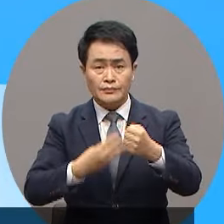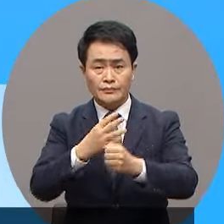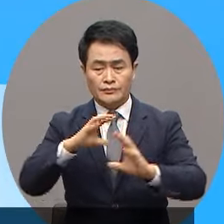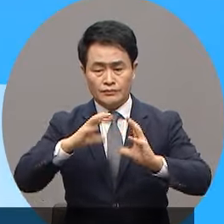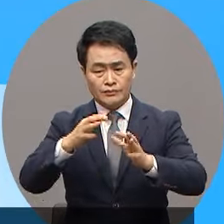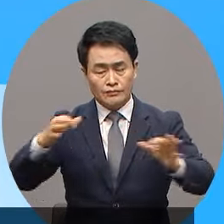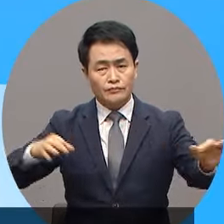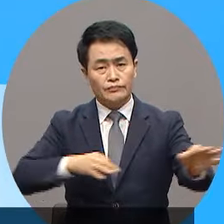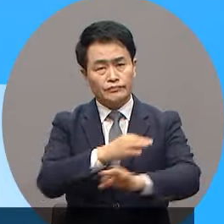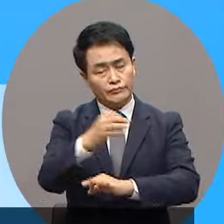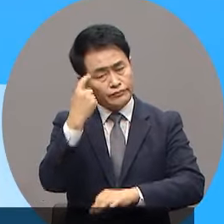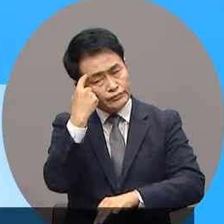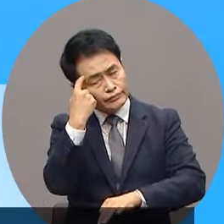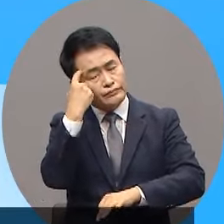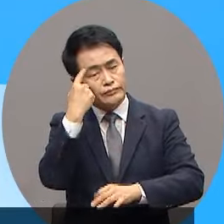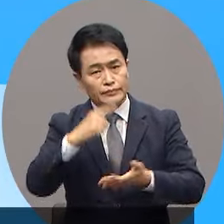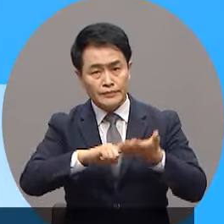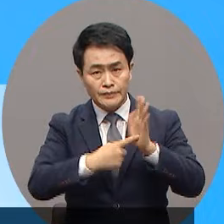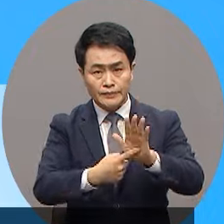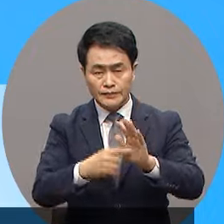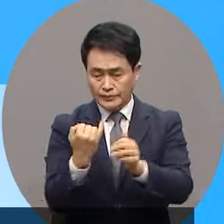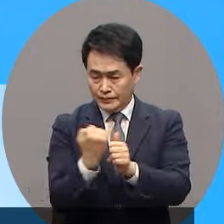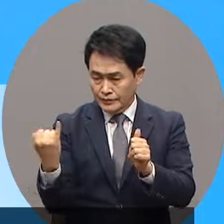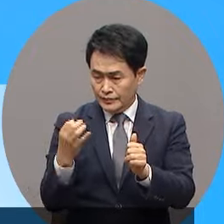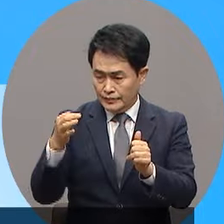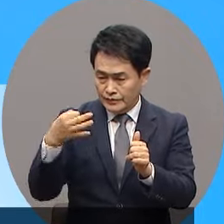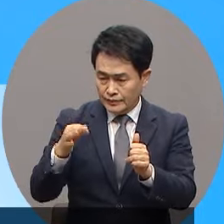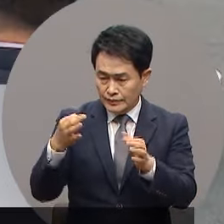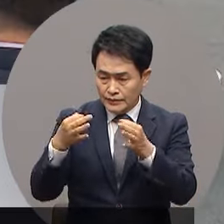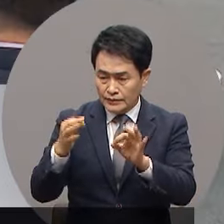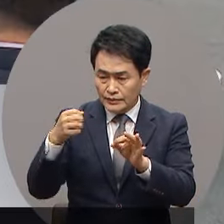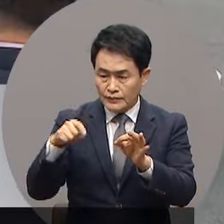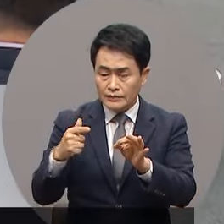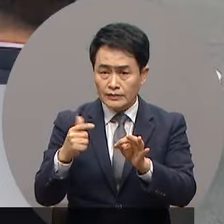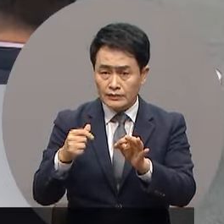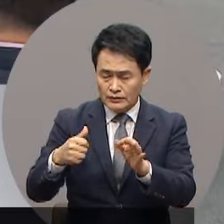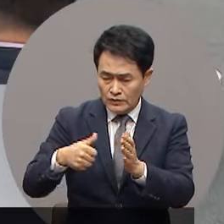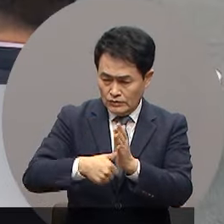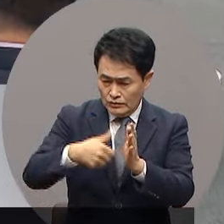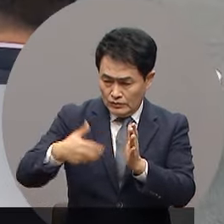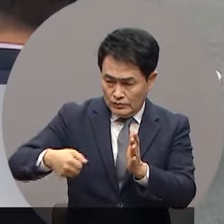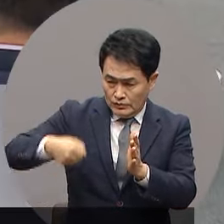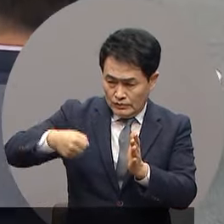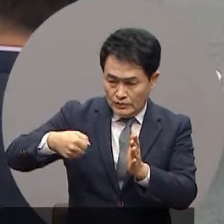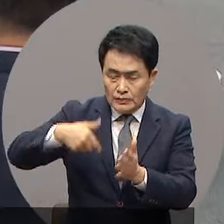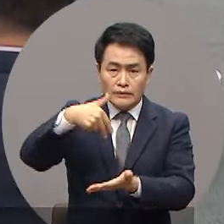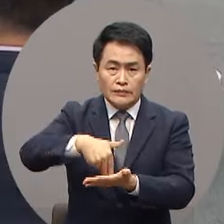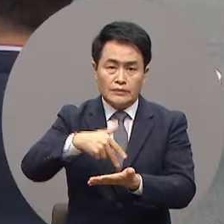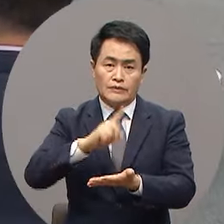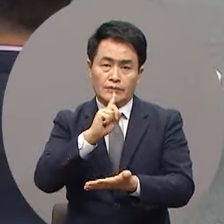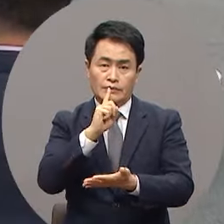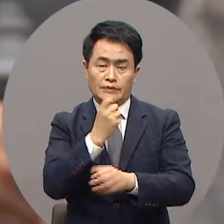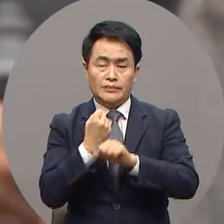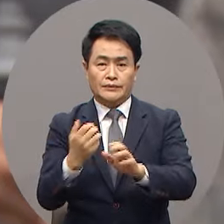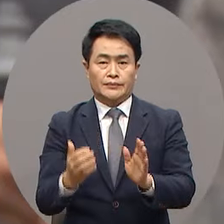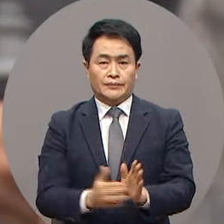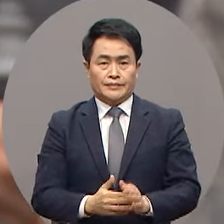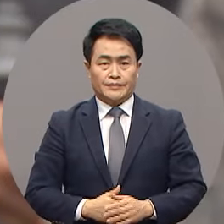윤 대통령은 대담에서 취임 3년 차 국정 운영 구상을 밝히는 한편 김건희 여사의 명품 가방 수수 논란에 대해 직접 입장을 밝힐 것으로 보입니다.